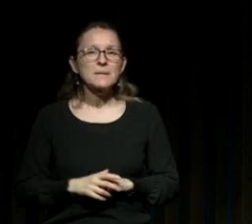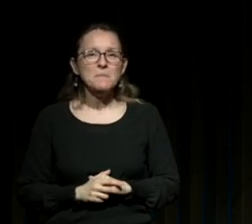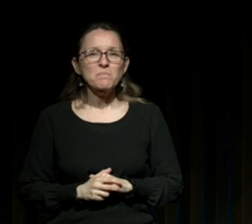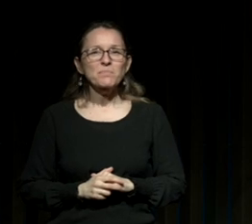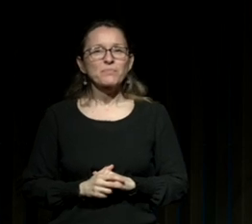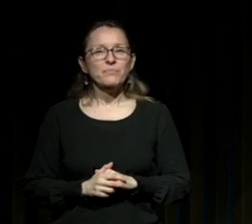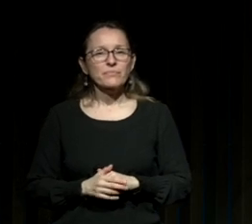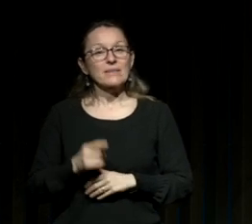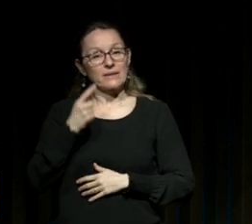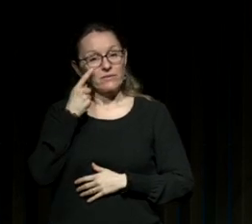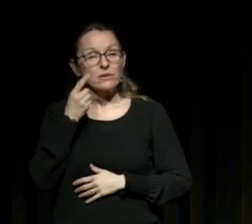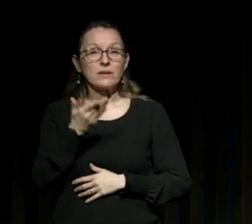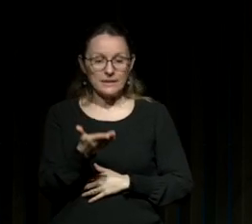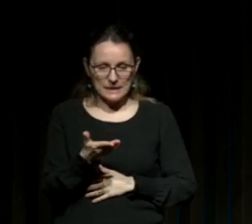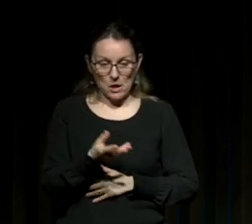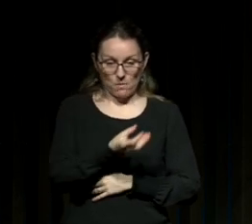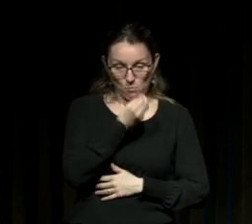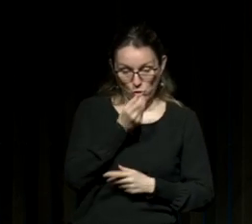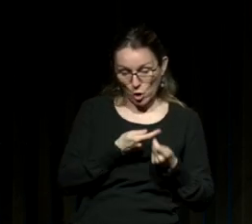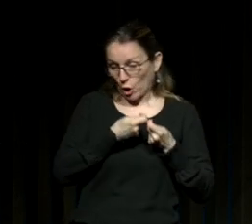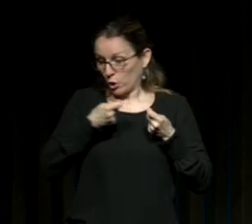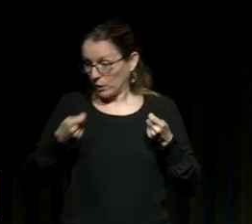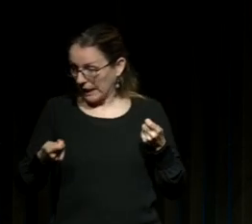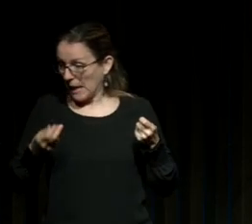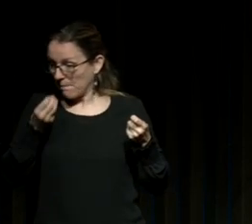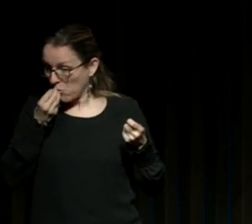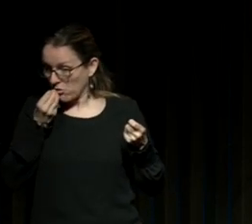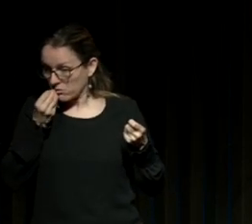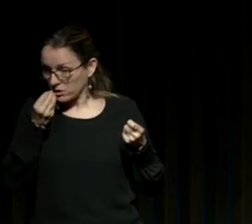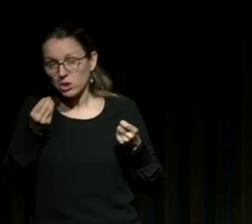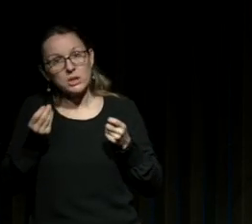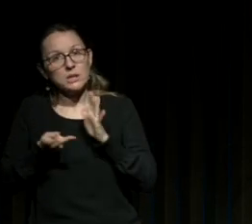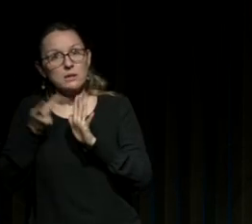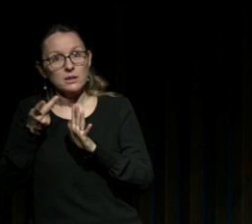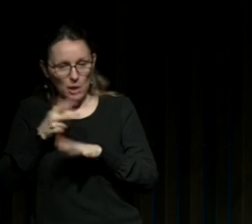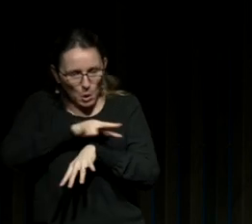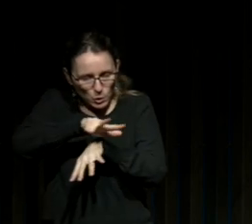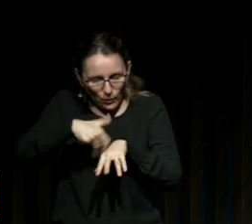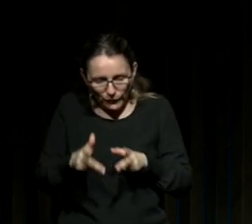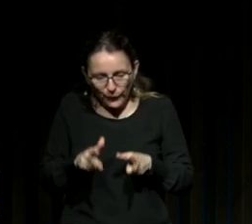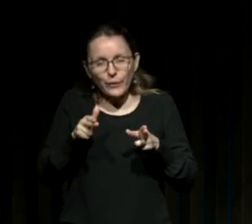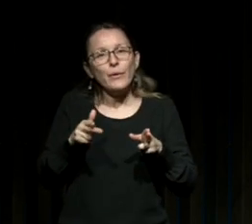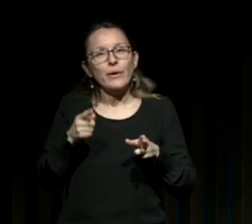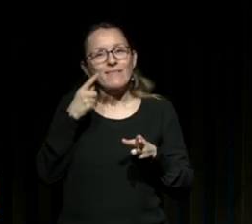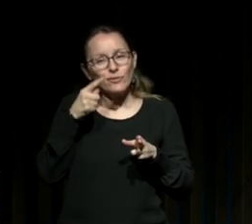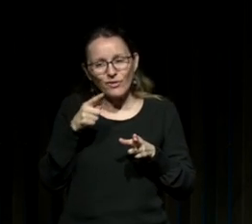de la durée entre deux repas elle est de 3 heures et sur ce ce graphe là à droite les auteurs nous